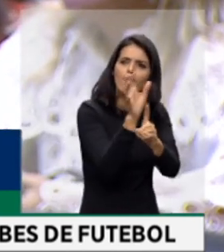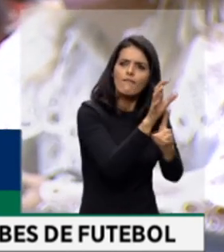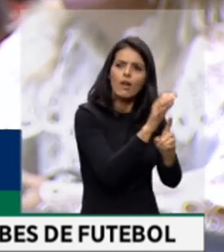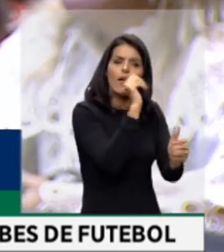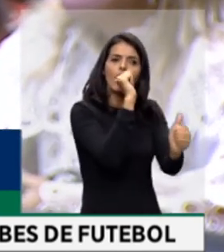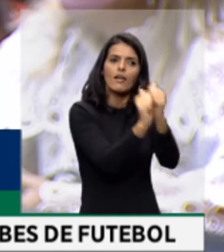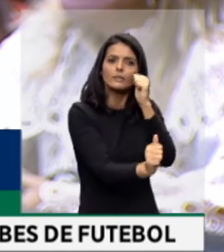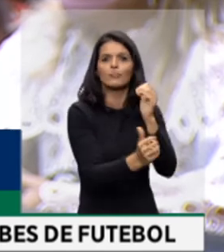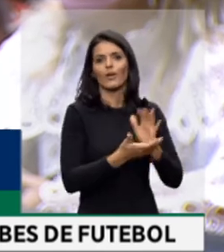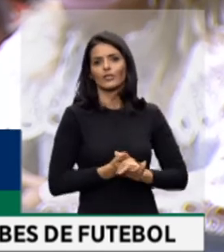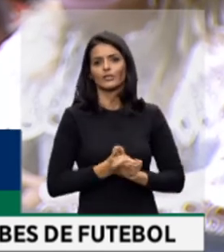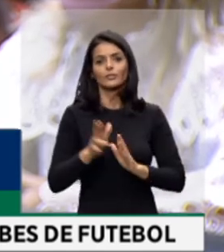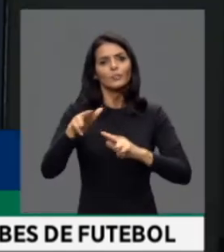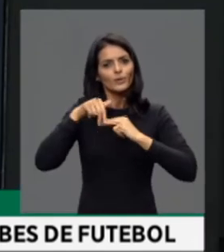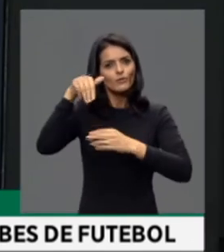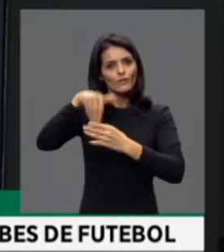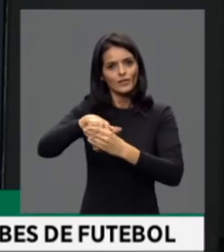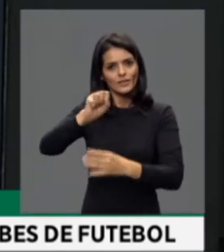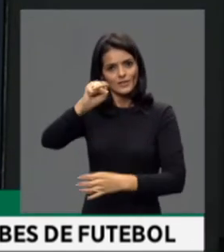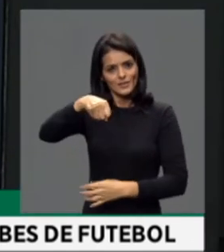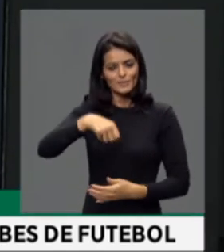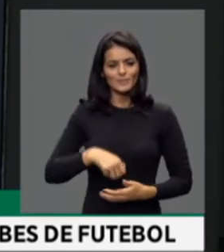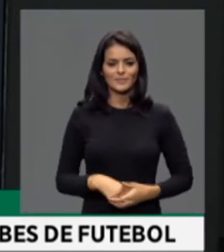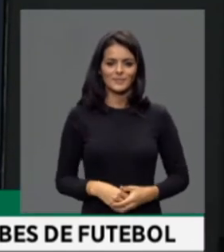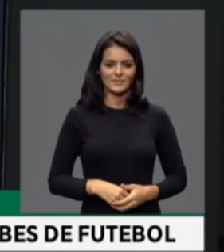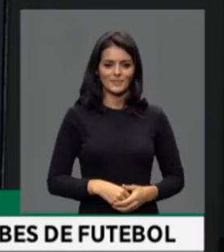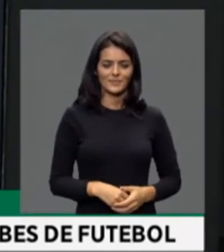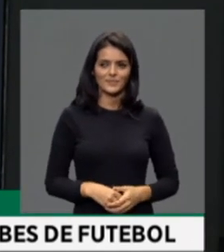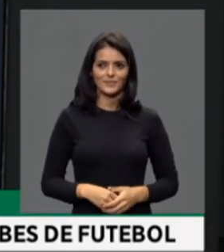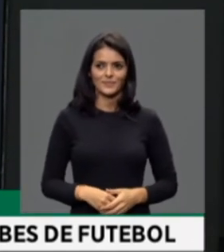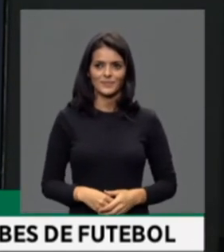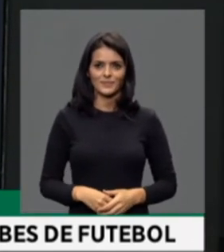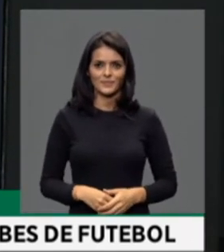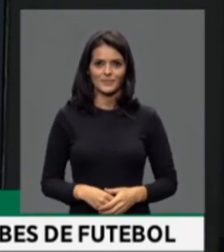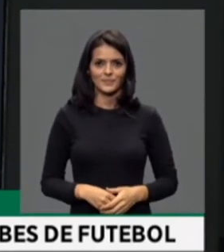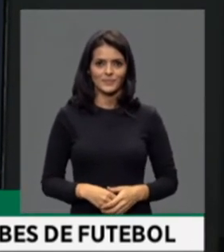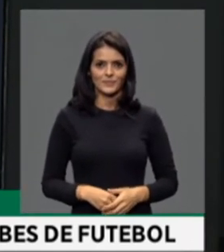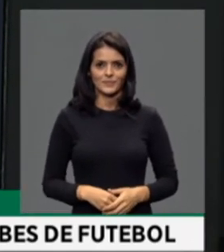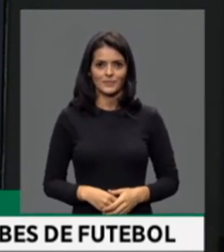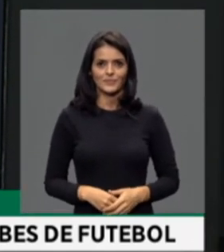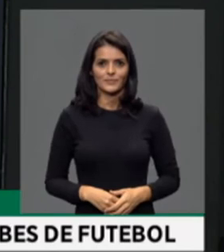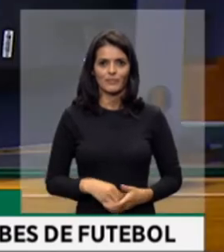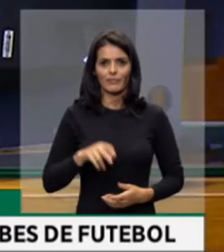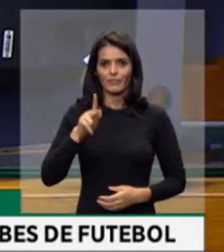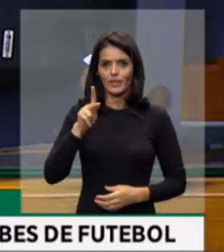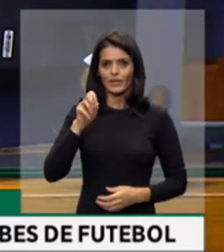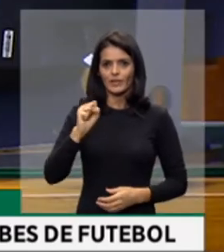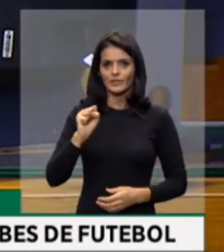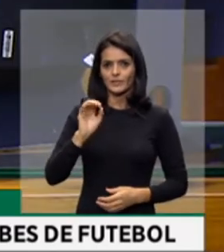PÚBLICA A INDUÇÃO É PRÁTICA DO ESPORTE, DIANTE DISSO DO PSDB VOTA SIM. -- [PRESIDENTE]: COMO VOTA O PSB? -- [DEPUTADO]: